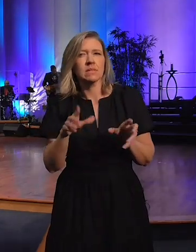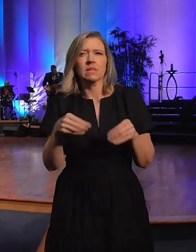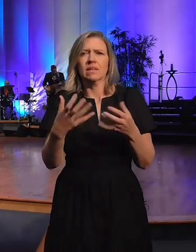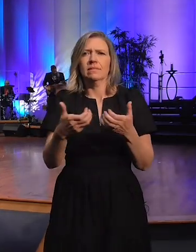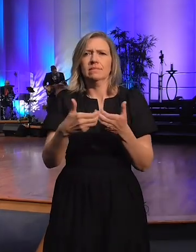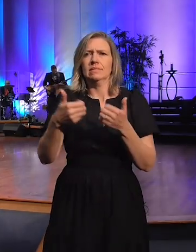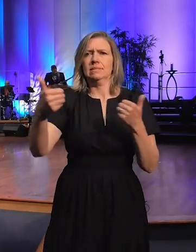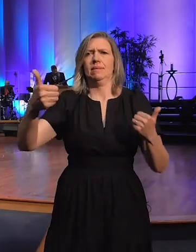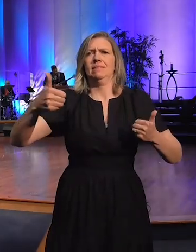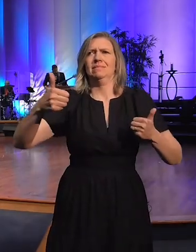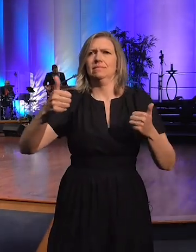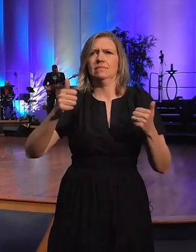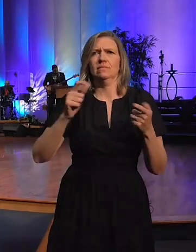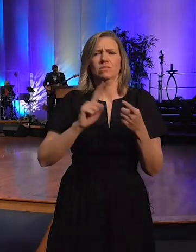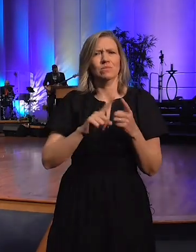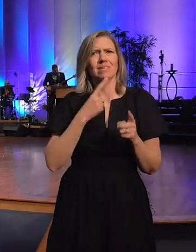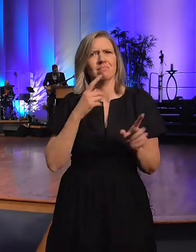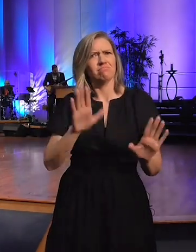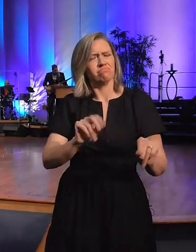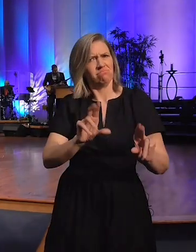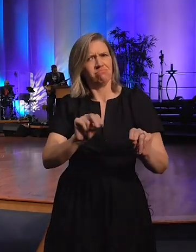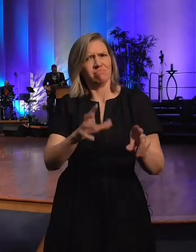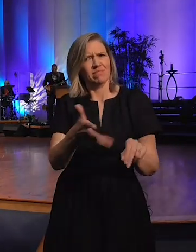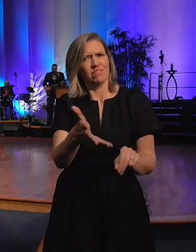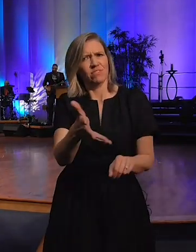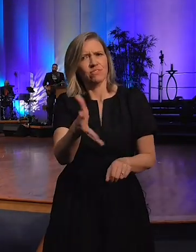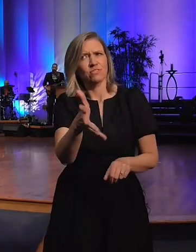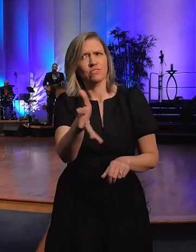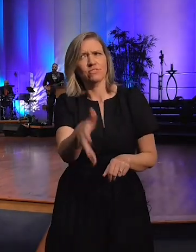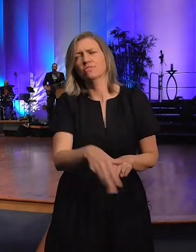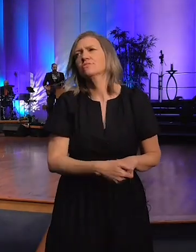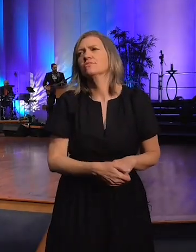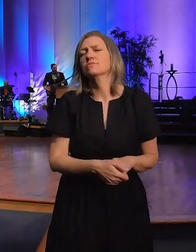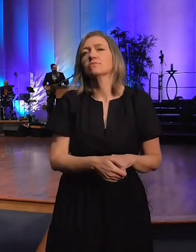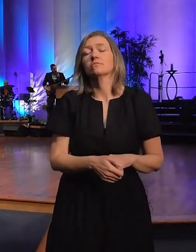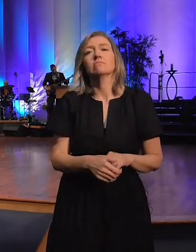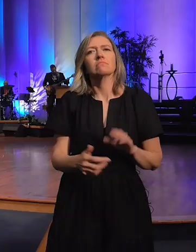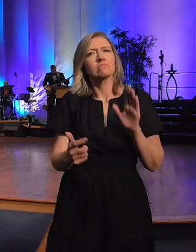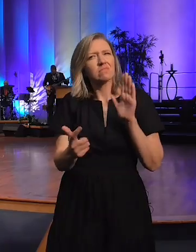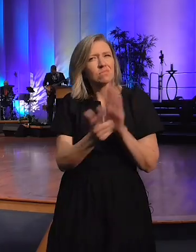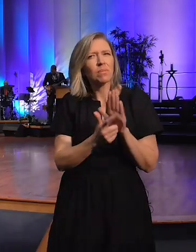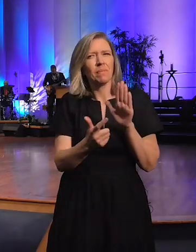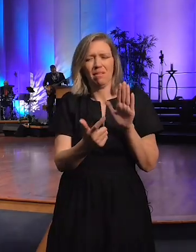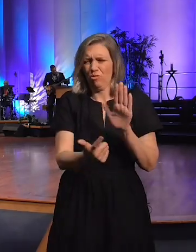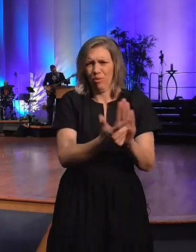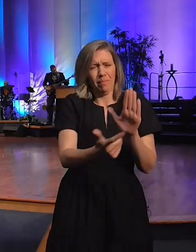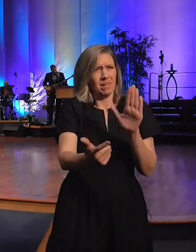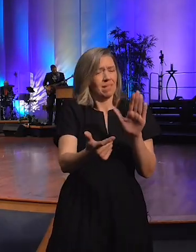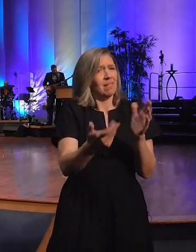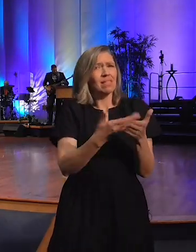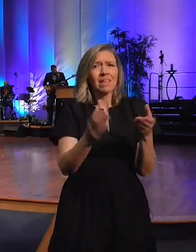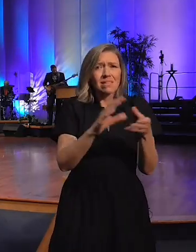decirlo, ya basta. son criminales cosas criminales que te dices a ti mismo pero no